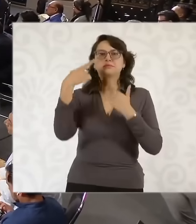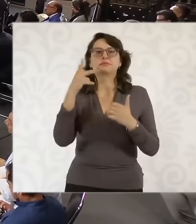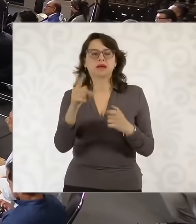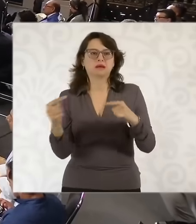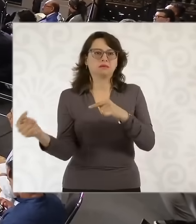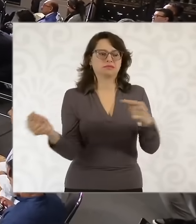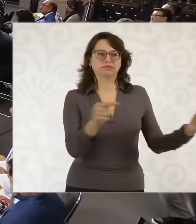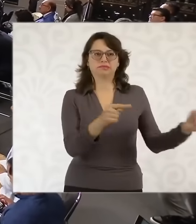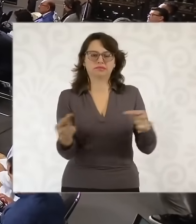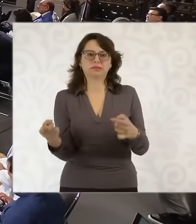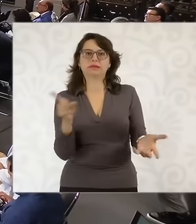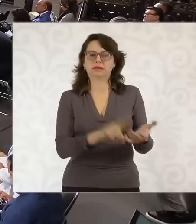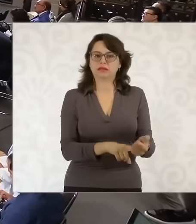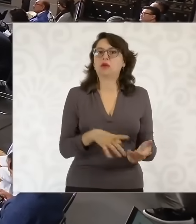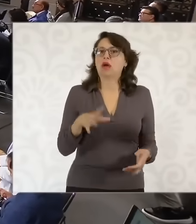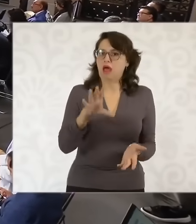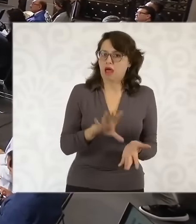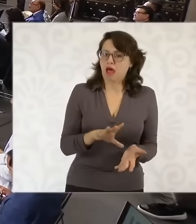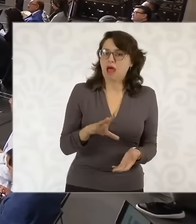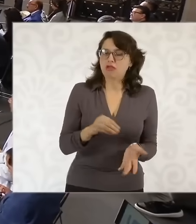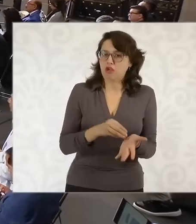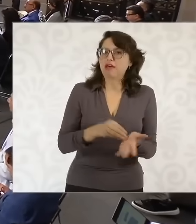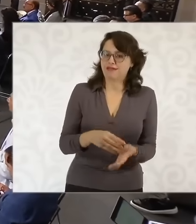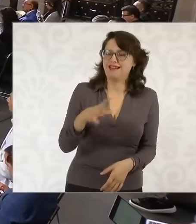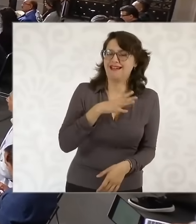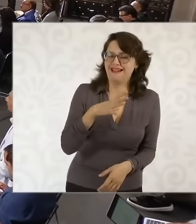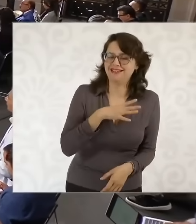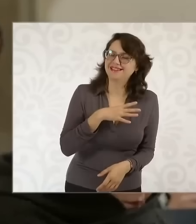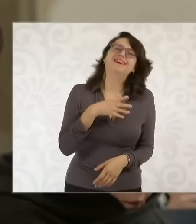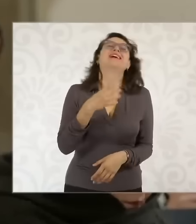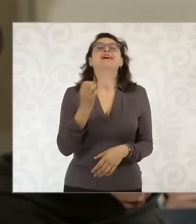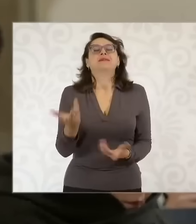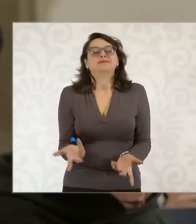impulsando la administración también a través de la Secretaría de Energía para eh asegurar la